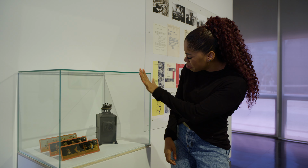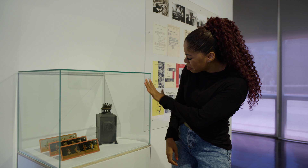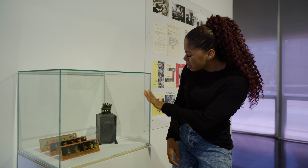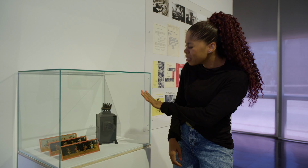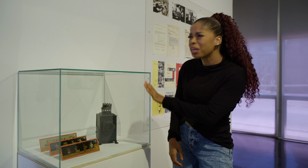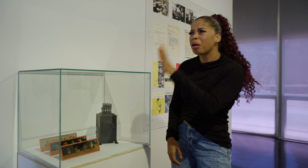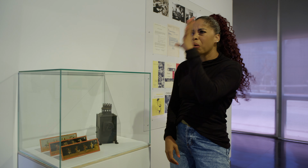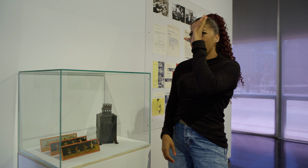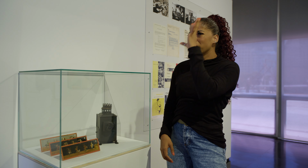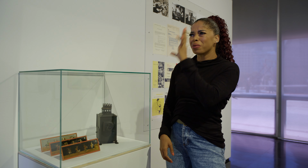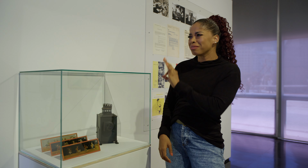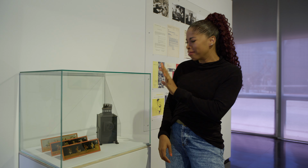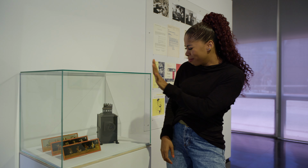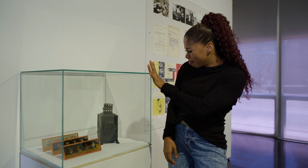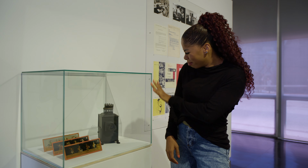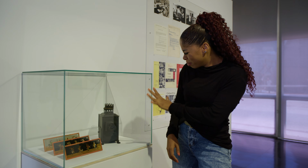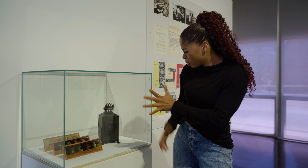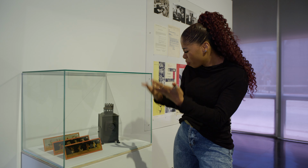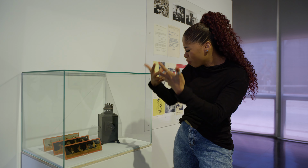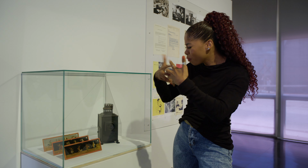Como assim? Não consigo entender como funciona.